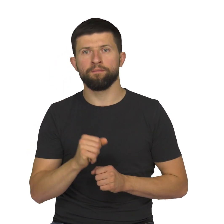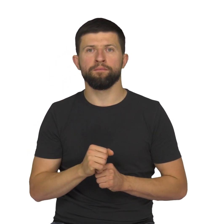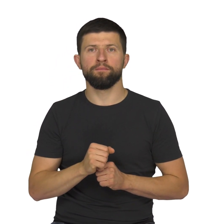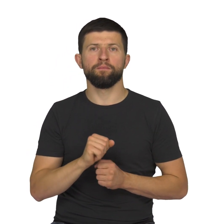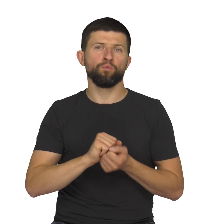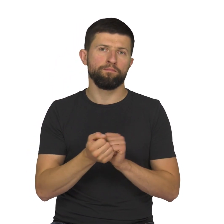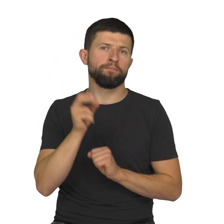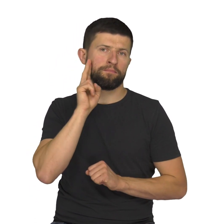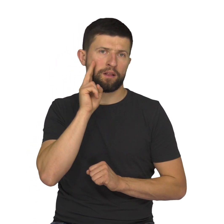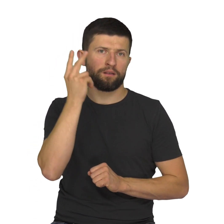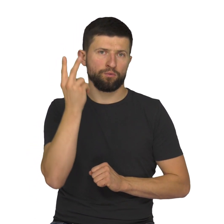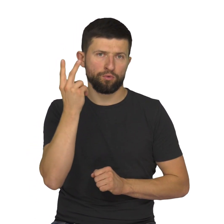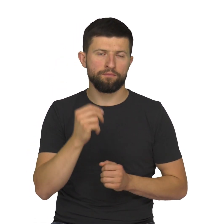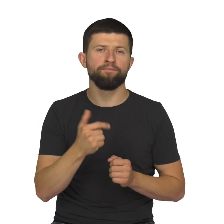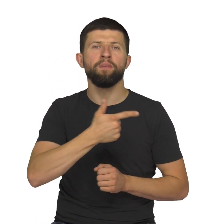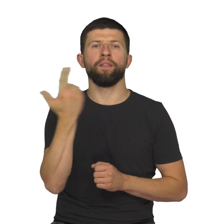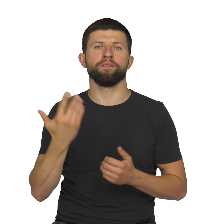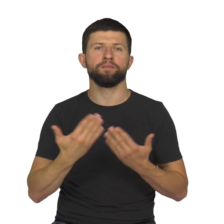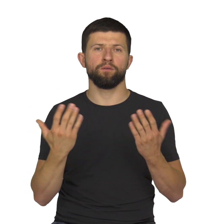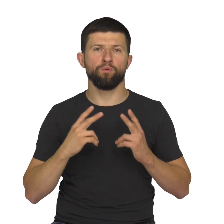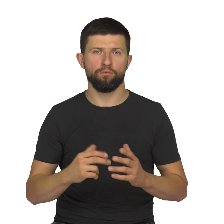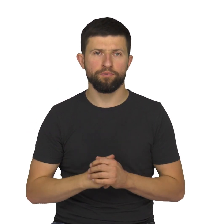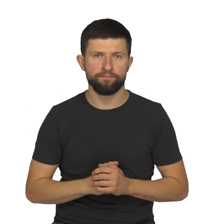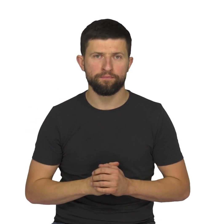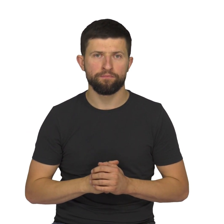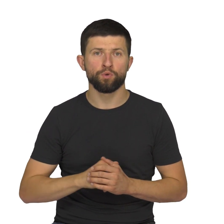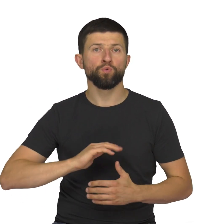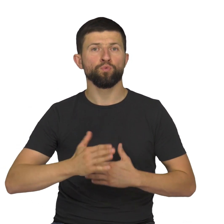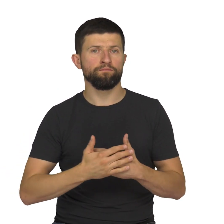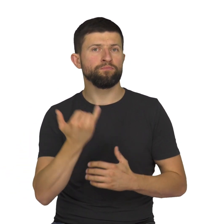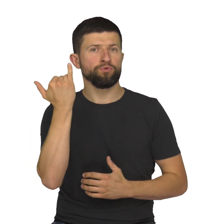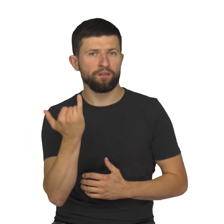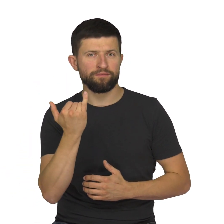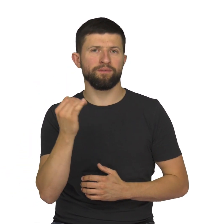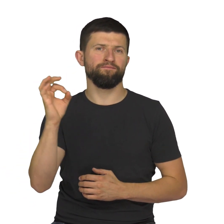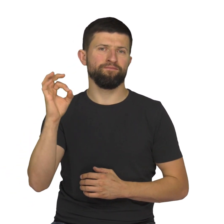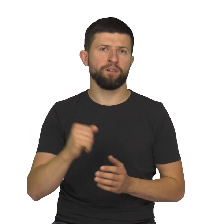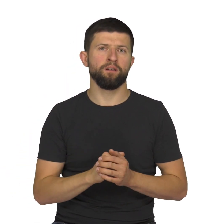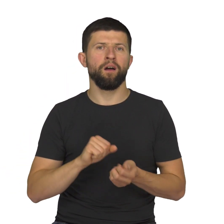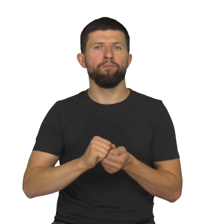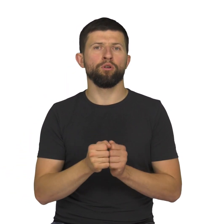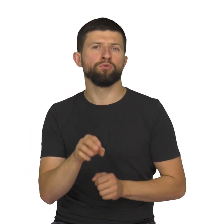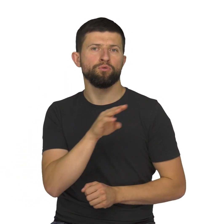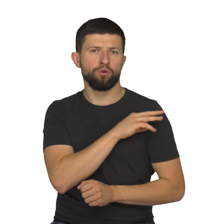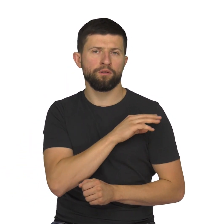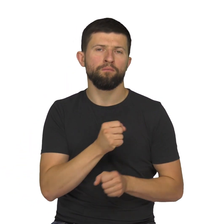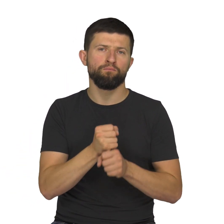lub macochy w wymiarze 2 dni. W razie ślubu dziecka pracownika albo zgonu